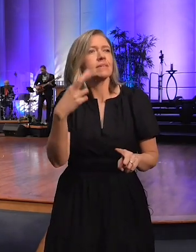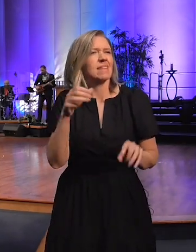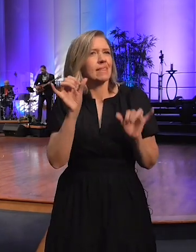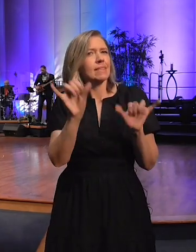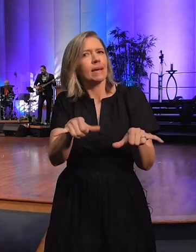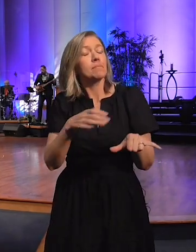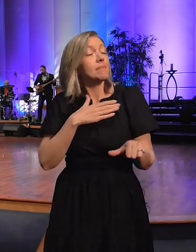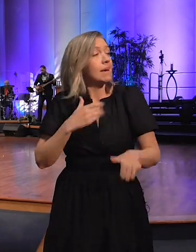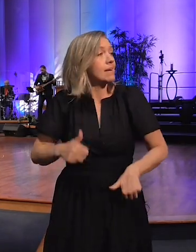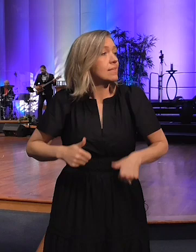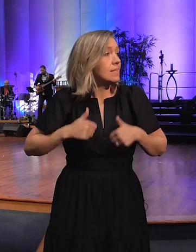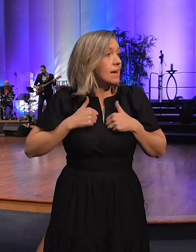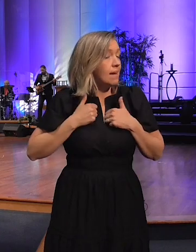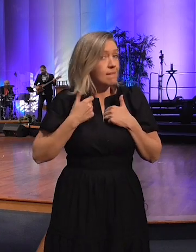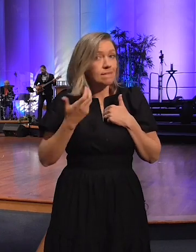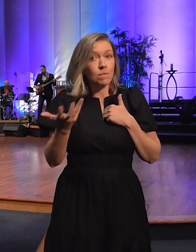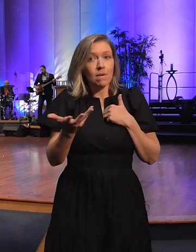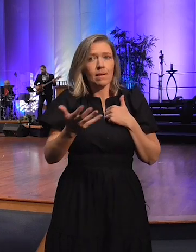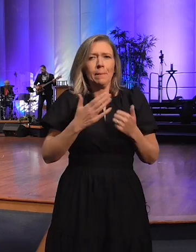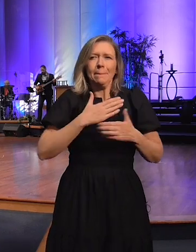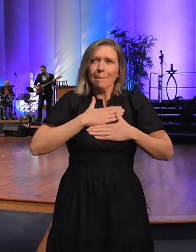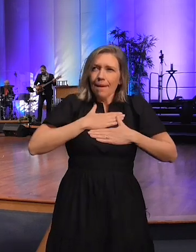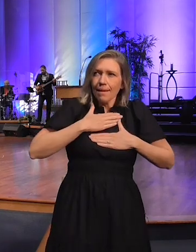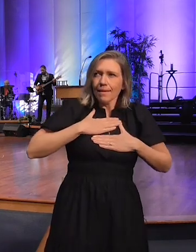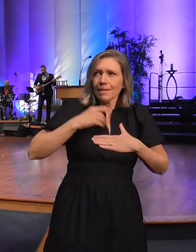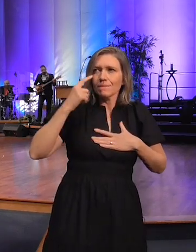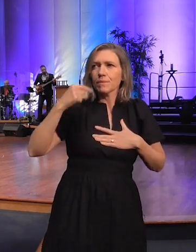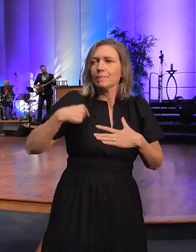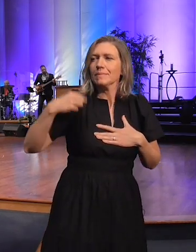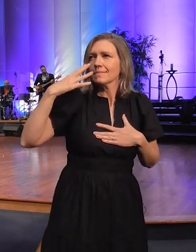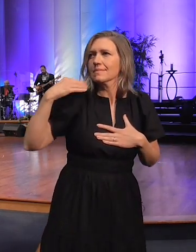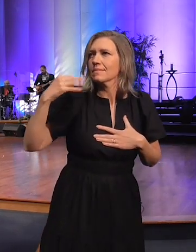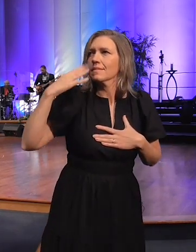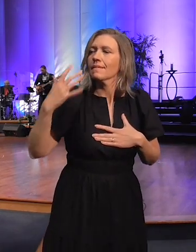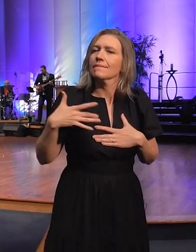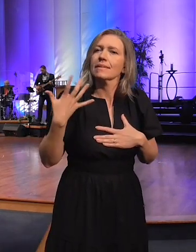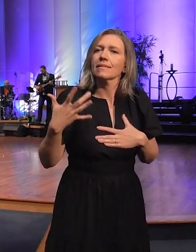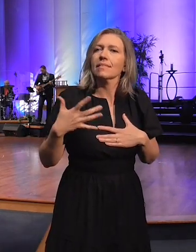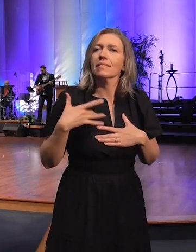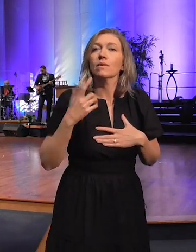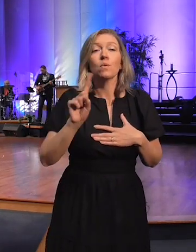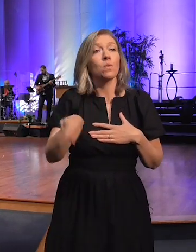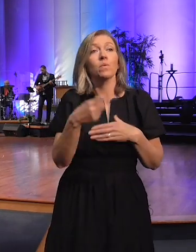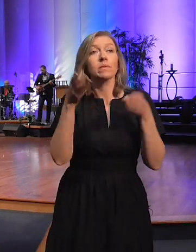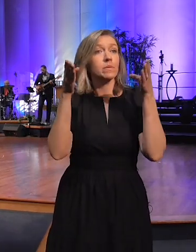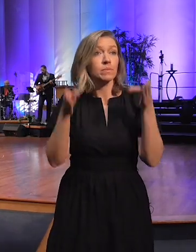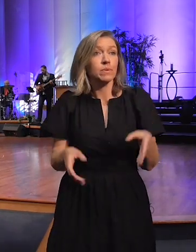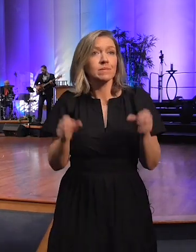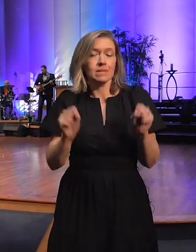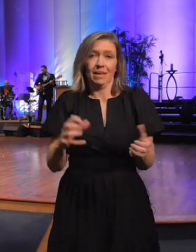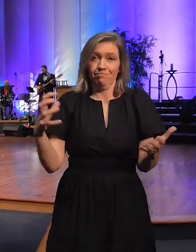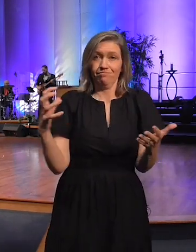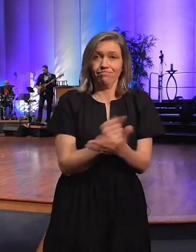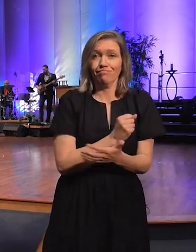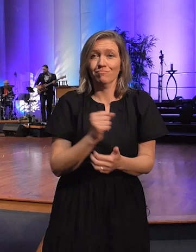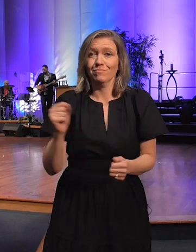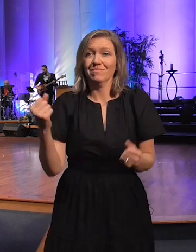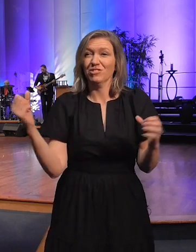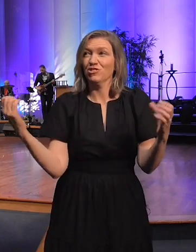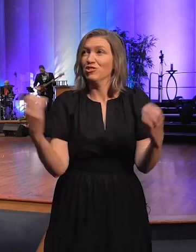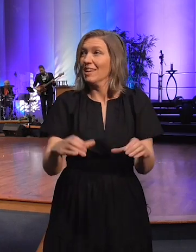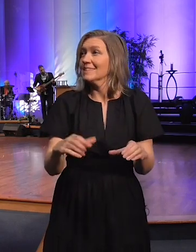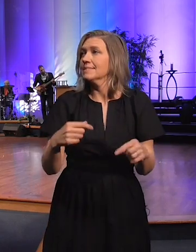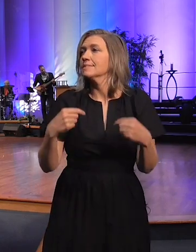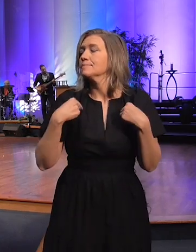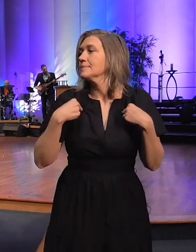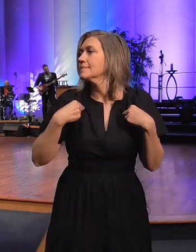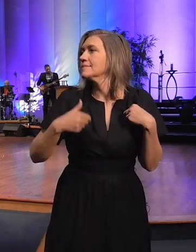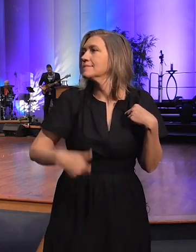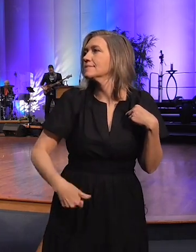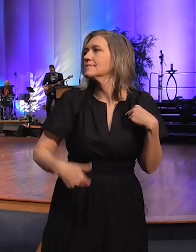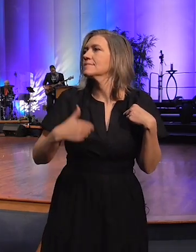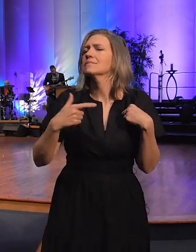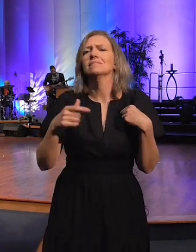mía para que yo sintiera que el único que podía correr ese riesgo era yo, así que levanta la cabeza,